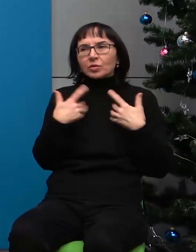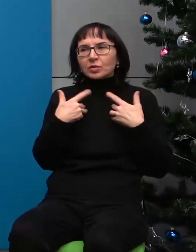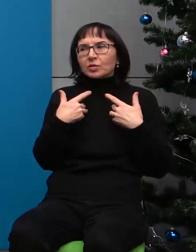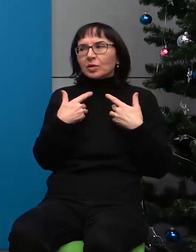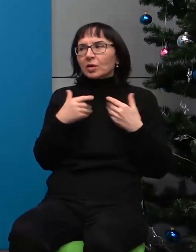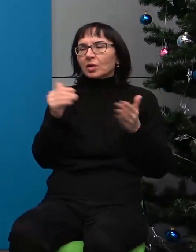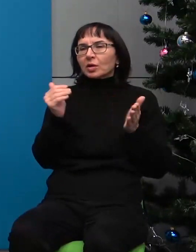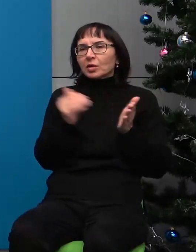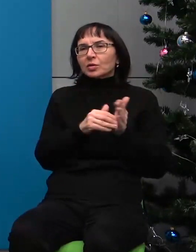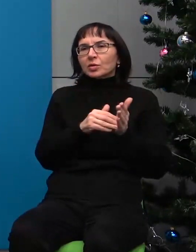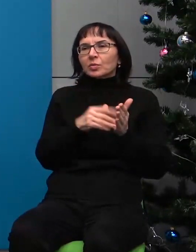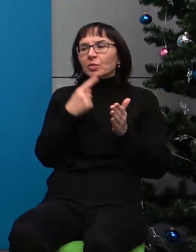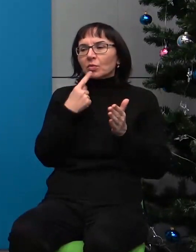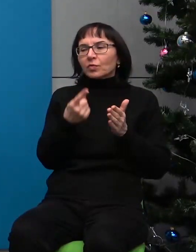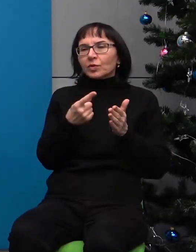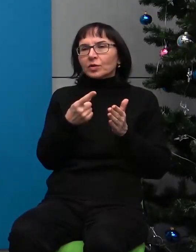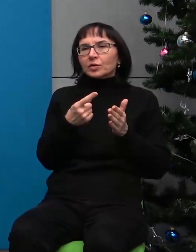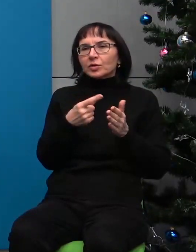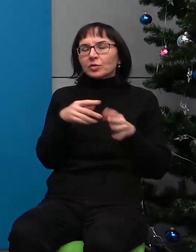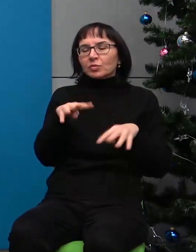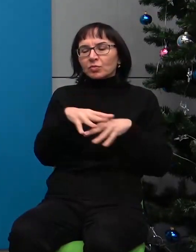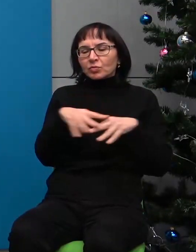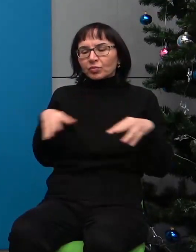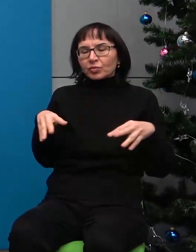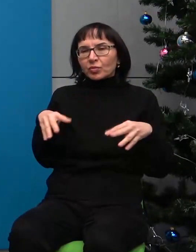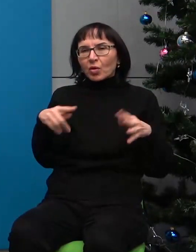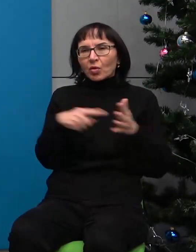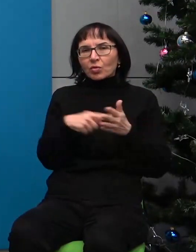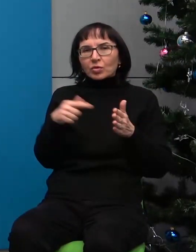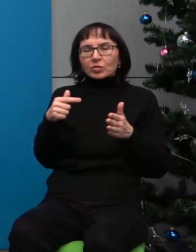Drut kolczasty na okładce z różnych powodów też musi być.